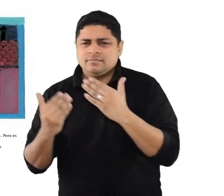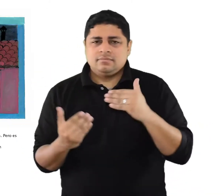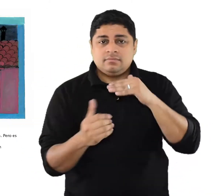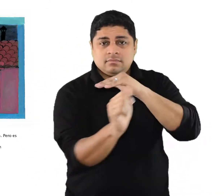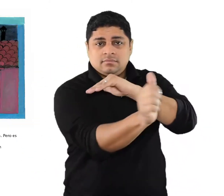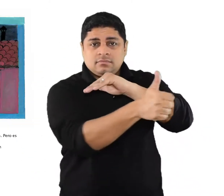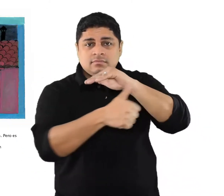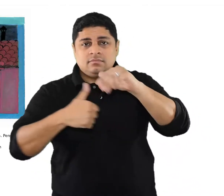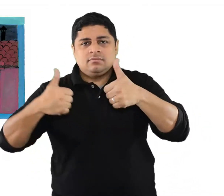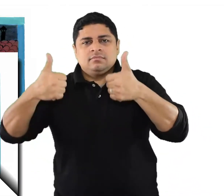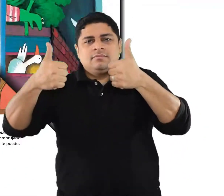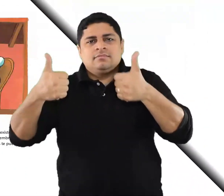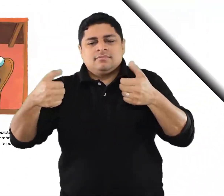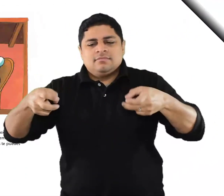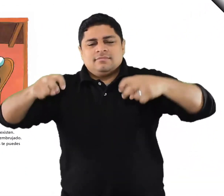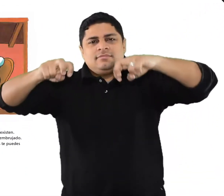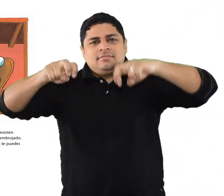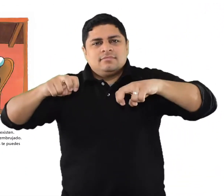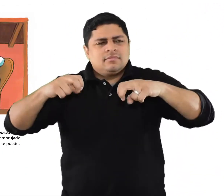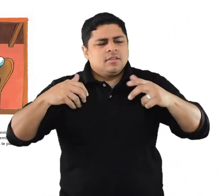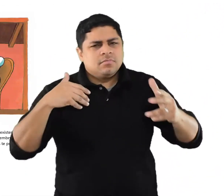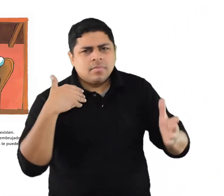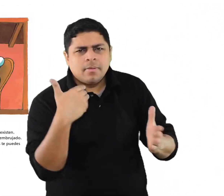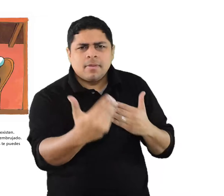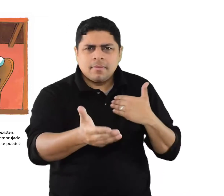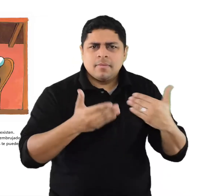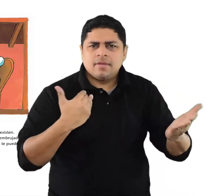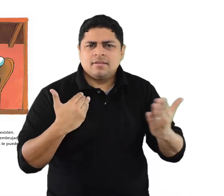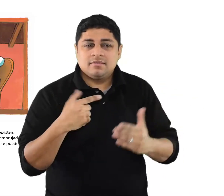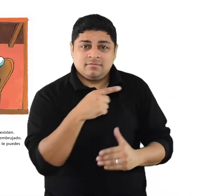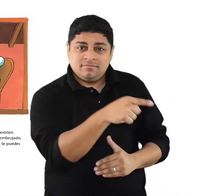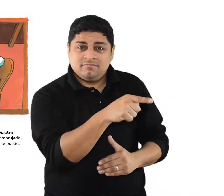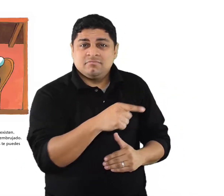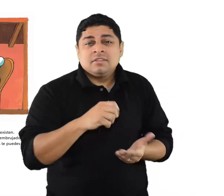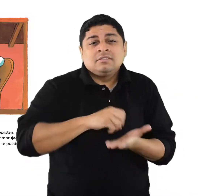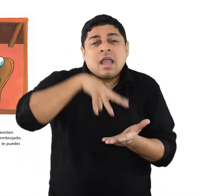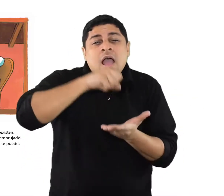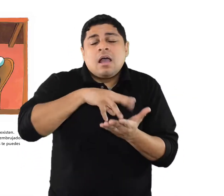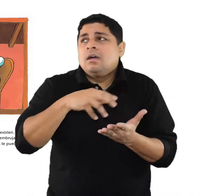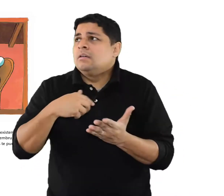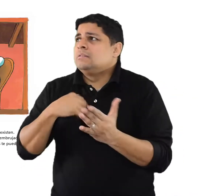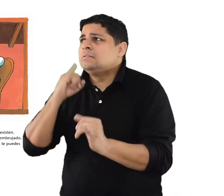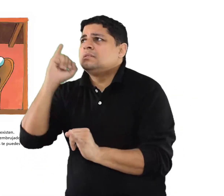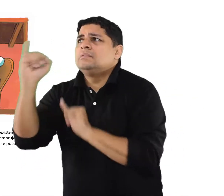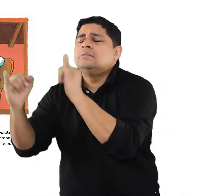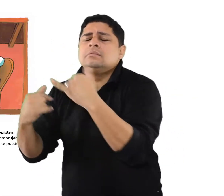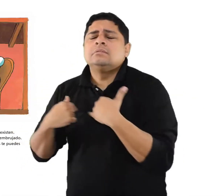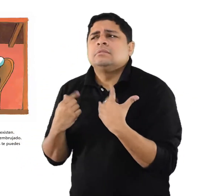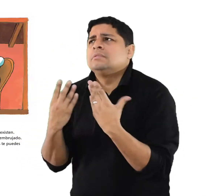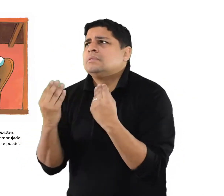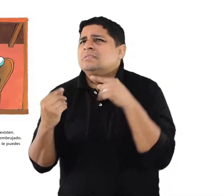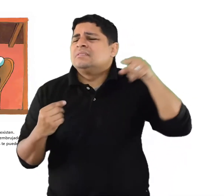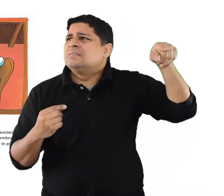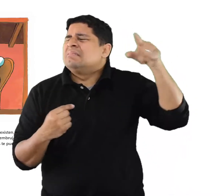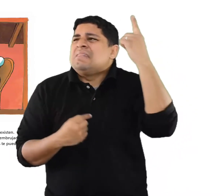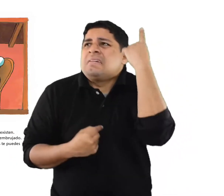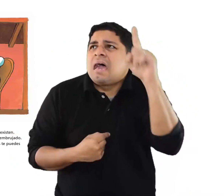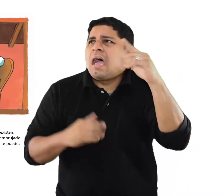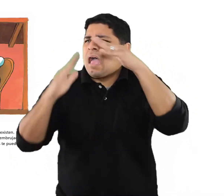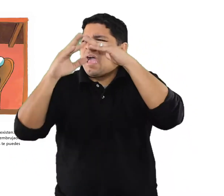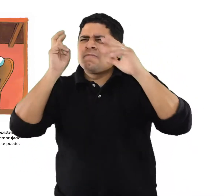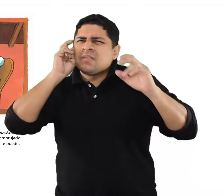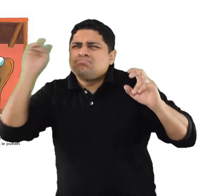Entran a la casa y los dos se sienta en la mesa tomando té, mientras conversan el Sr. Sapo le dice: "Es que si te cuento poque tuve tanto miedo, es que en mi casa